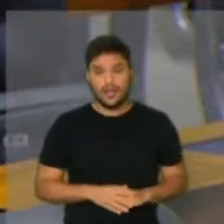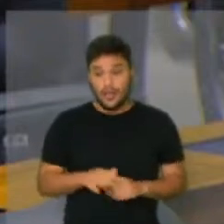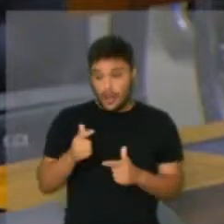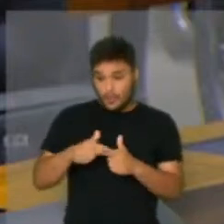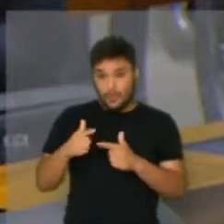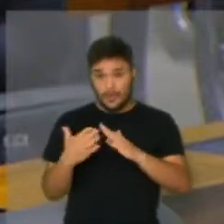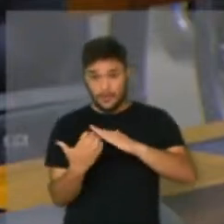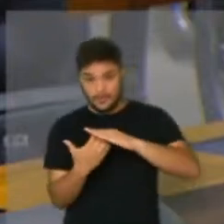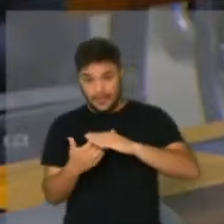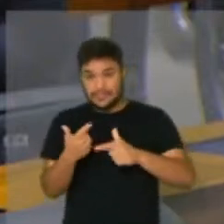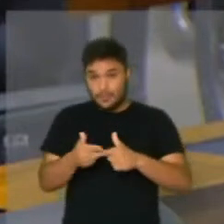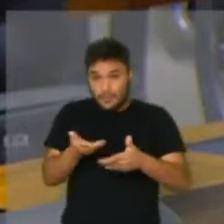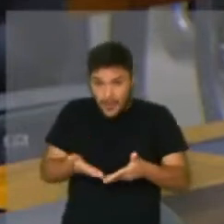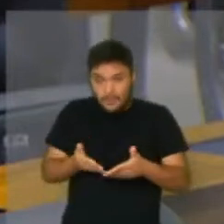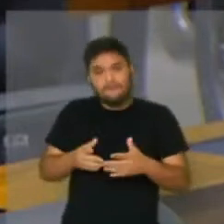E APRESENTAR SOLUÇÃO PARA